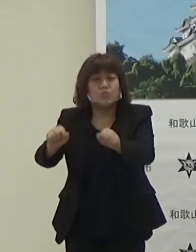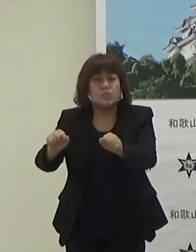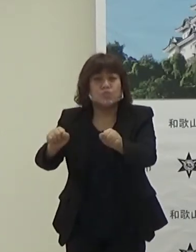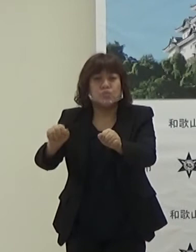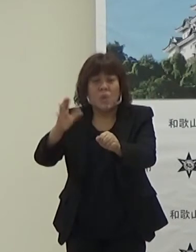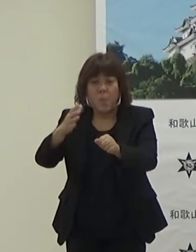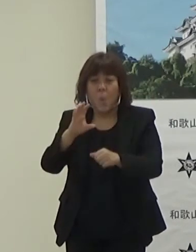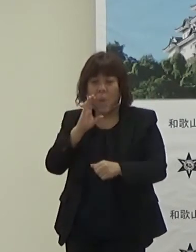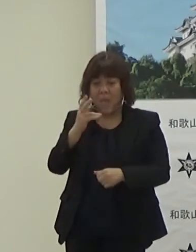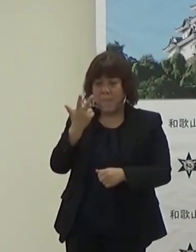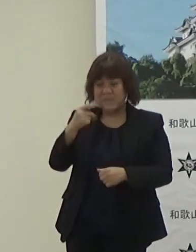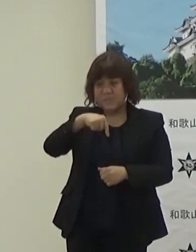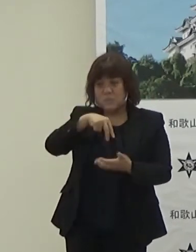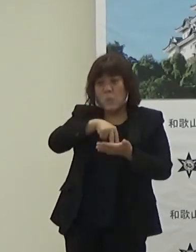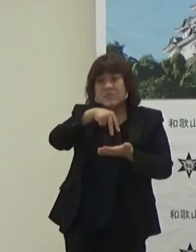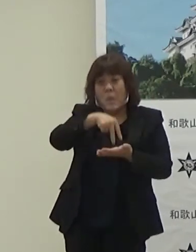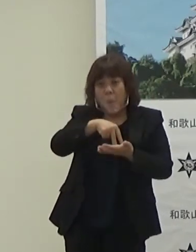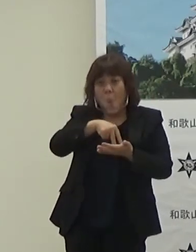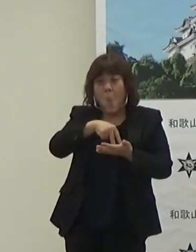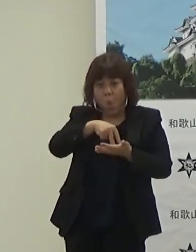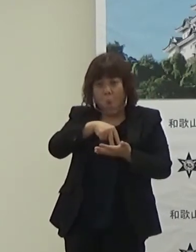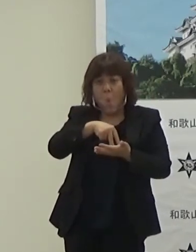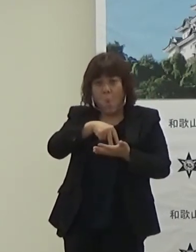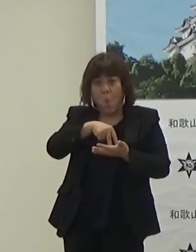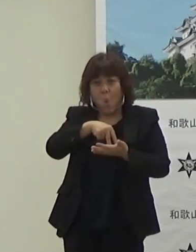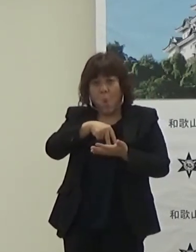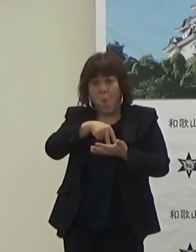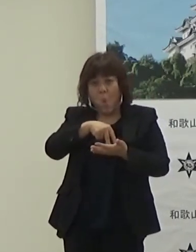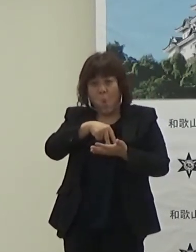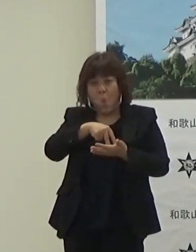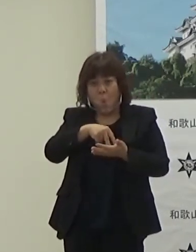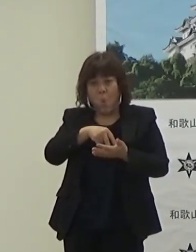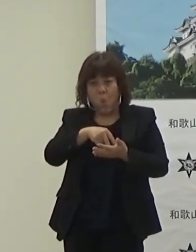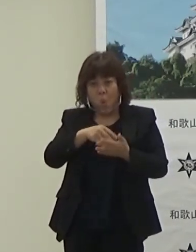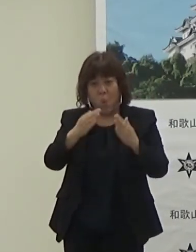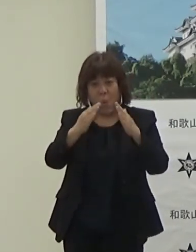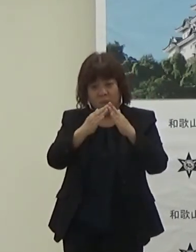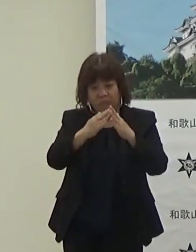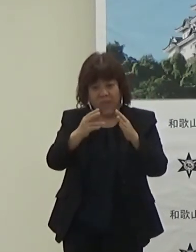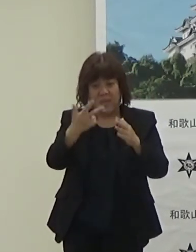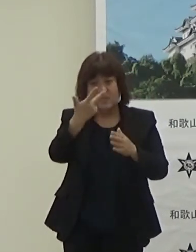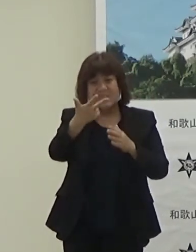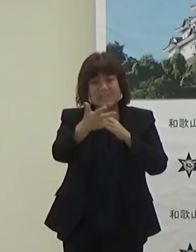としても法務省に対して空き住宅等 公営住宅等の空き家を利用して